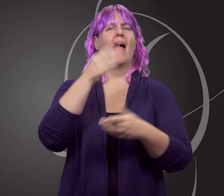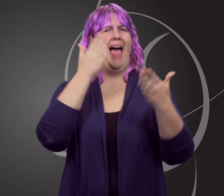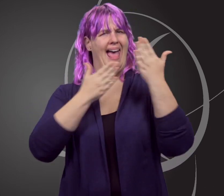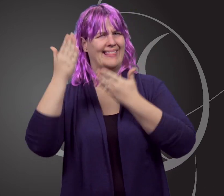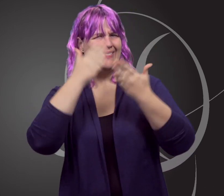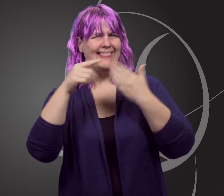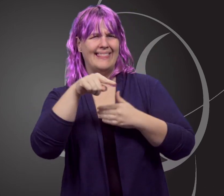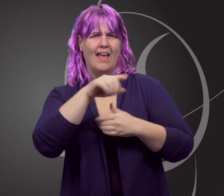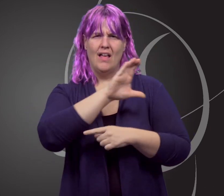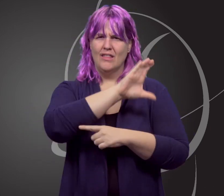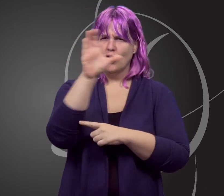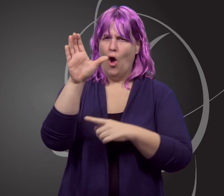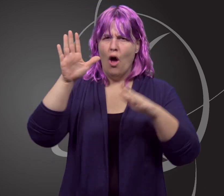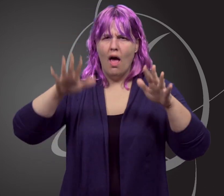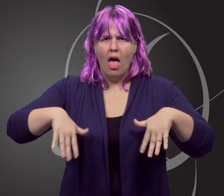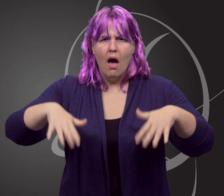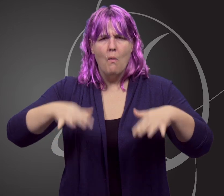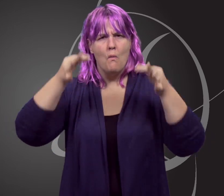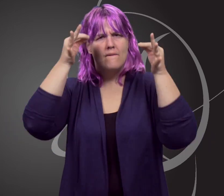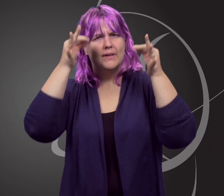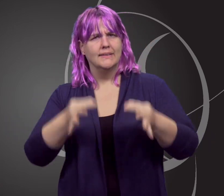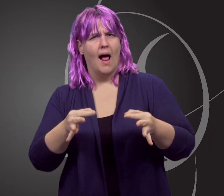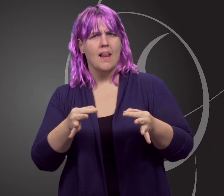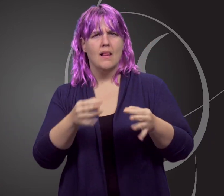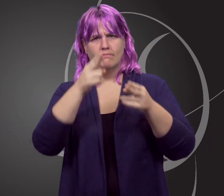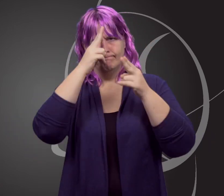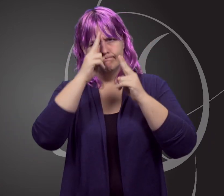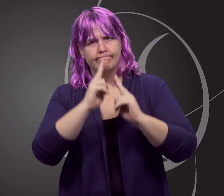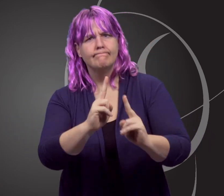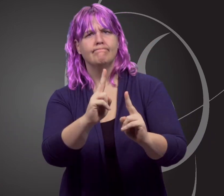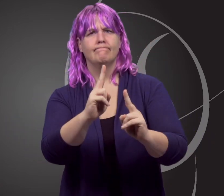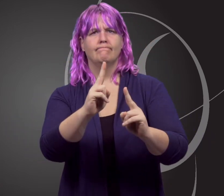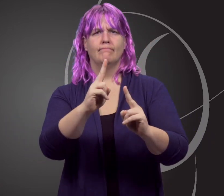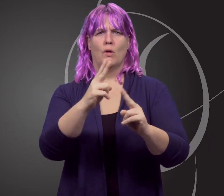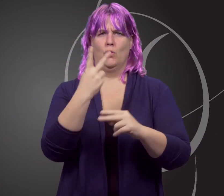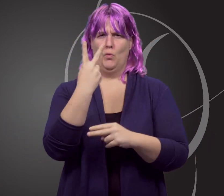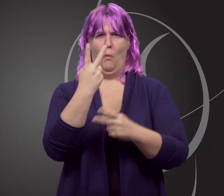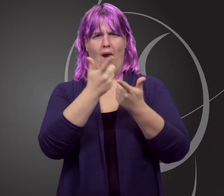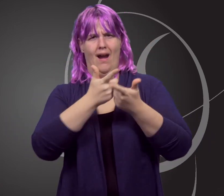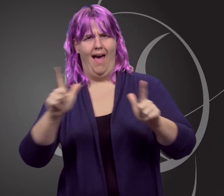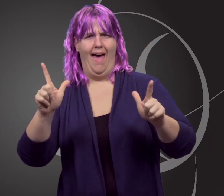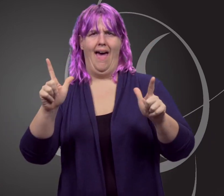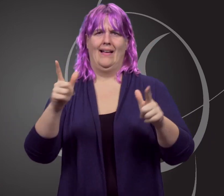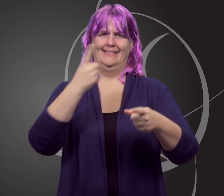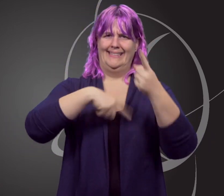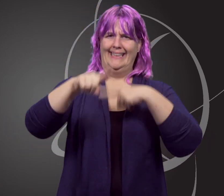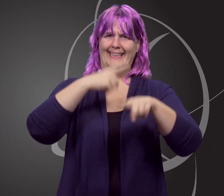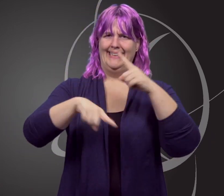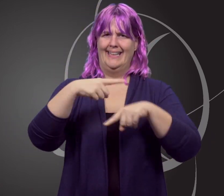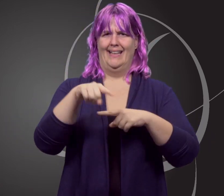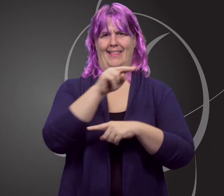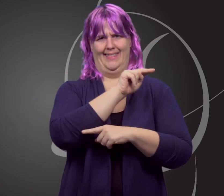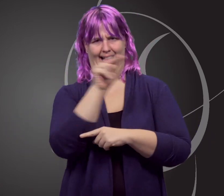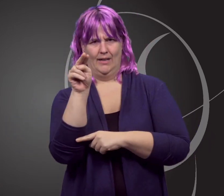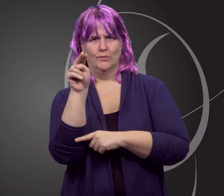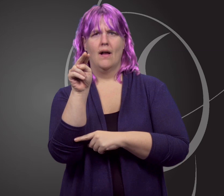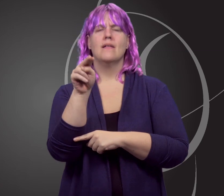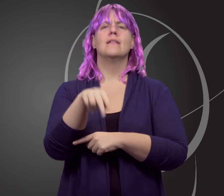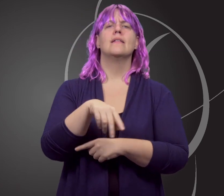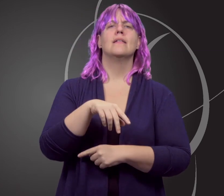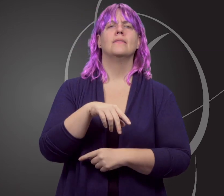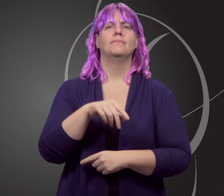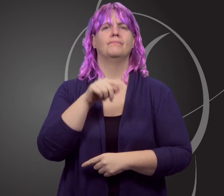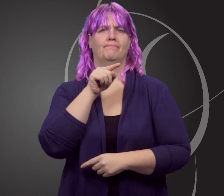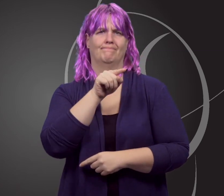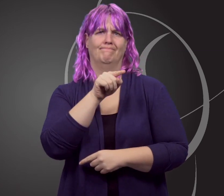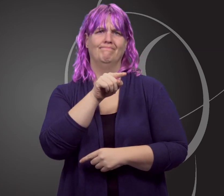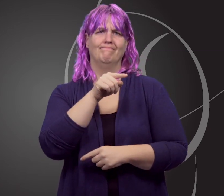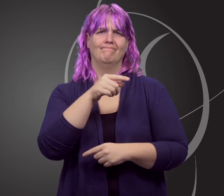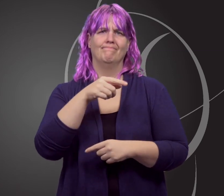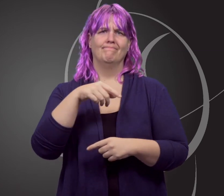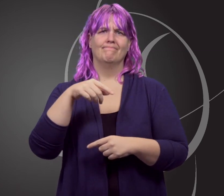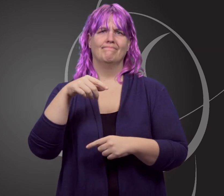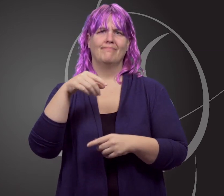a été préoccupé du fait que le Canada n’ait pas encore officiellement reconnu ses deux langues des signes nationales.